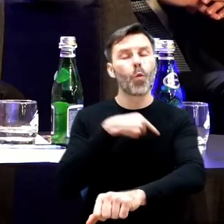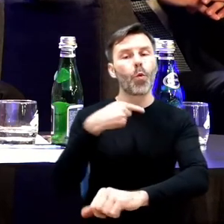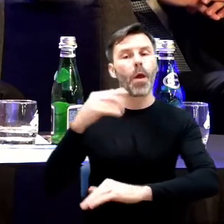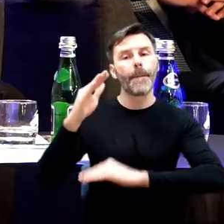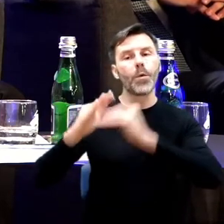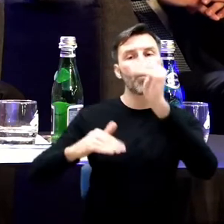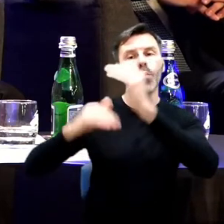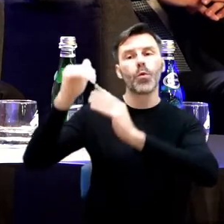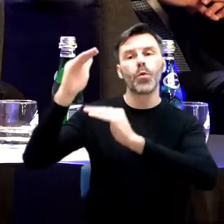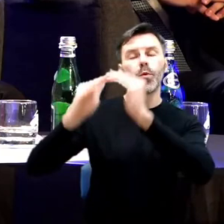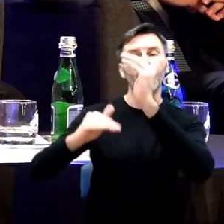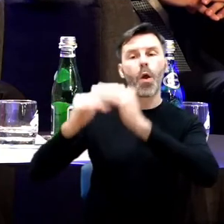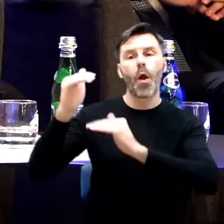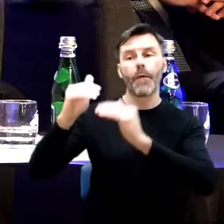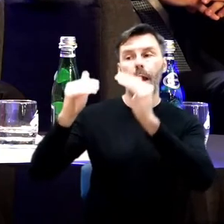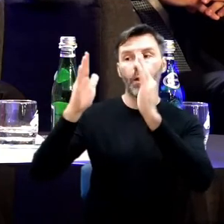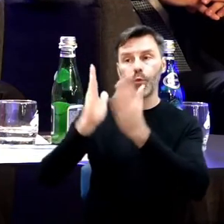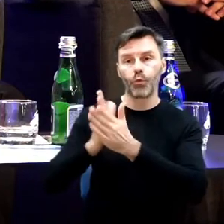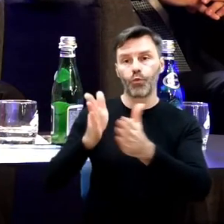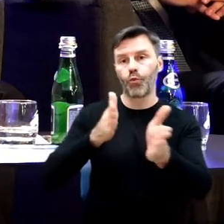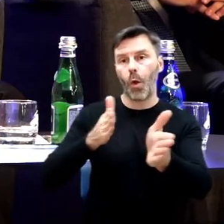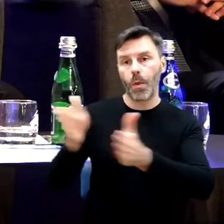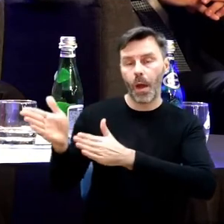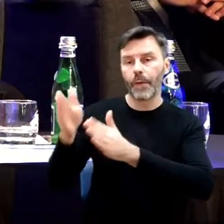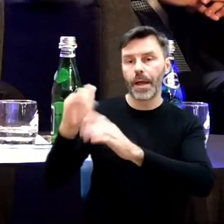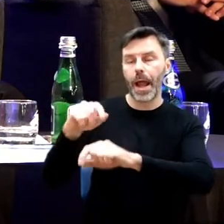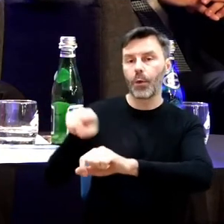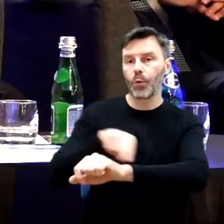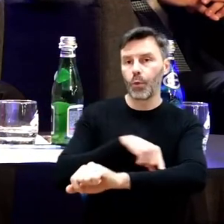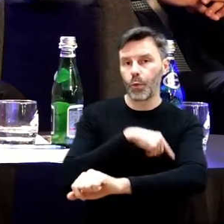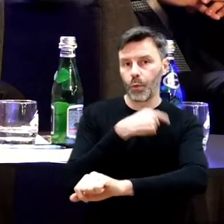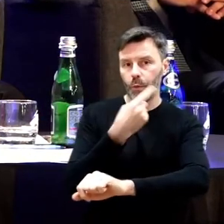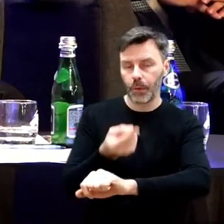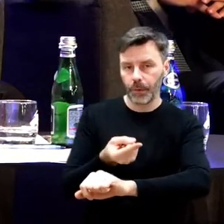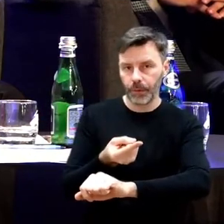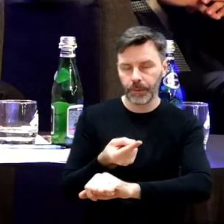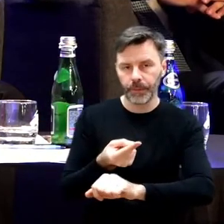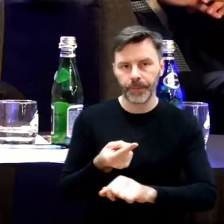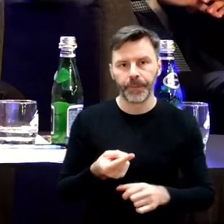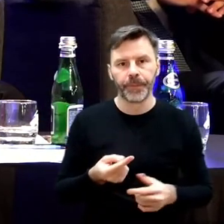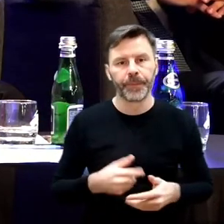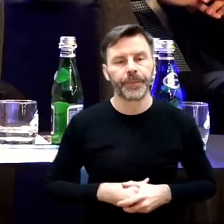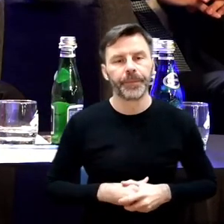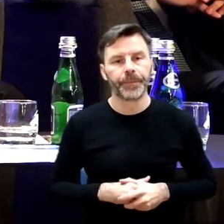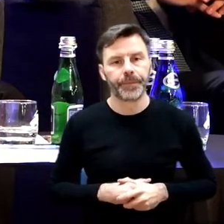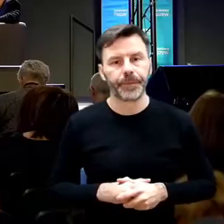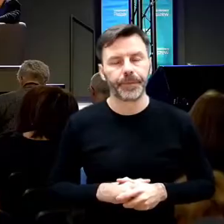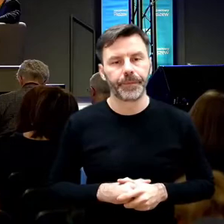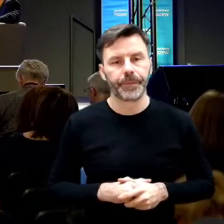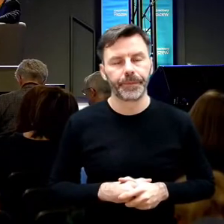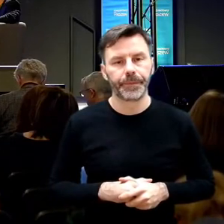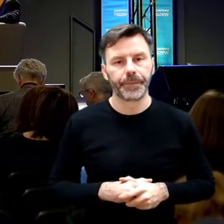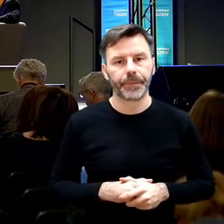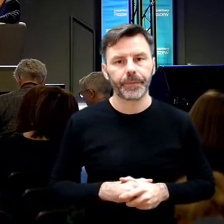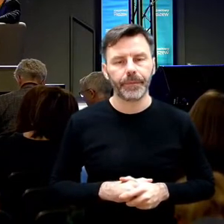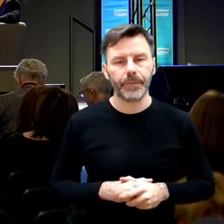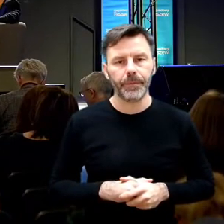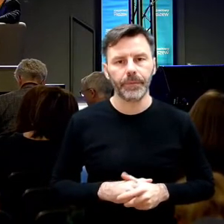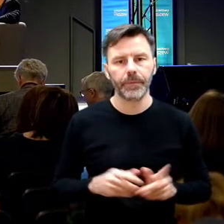Bo z trwałości wynika też pewnego rodzaju wmontowana, użyjmy tego określenia, wmontowana cyrkularność,